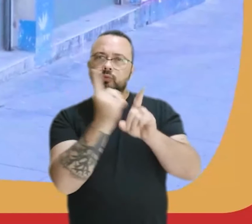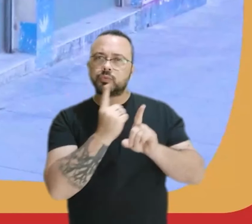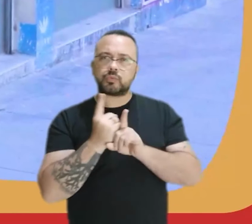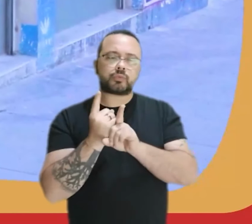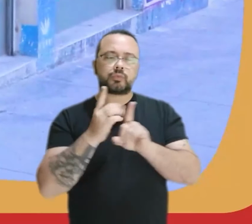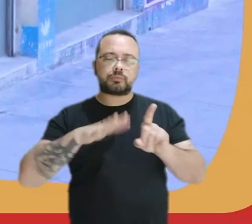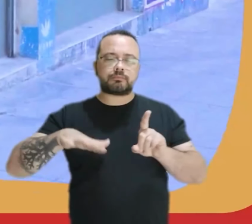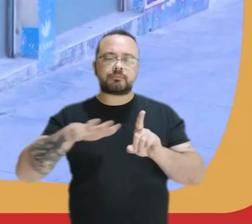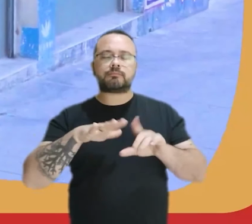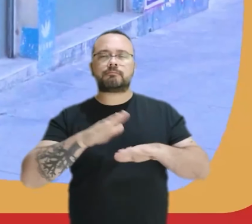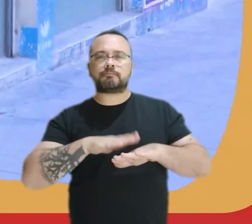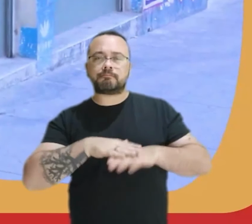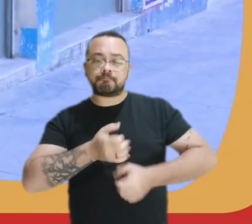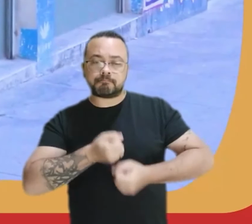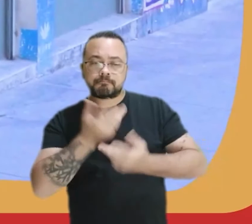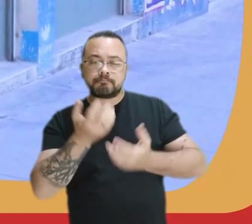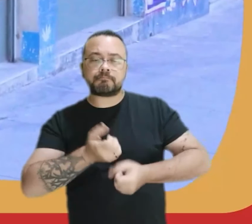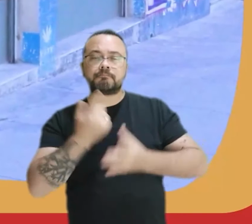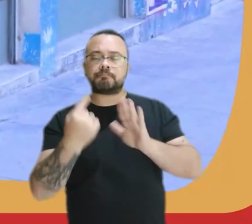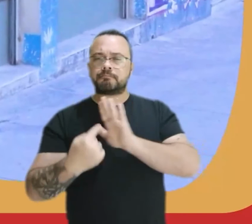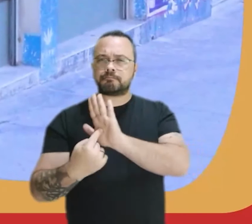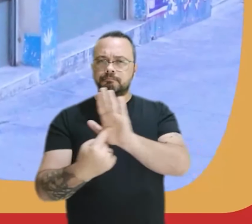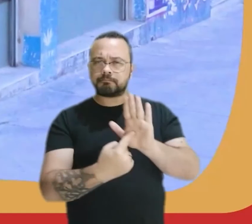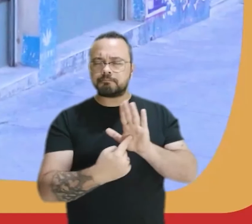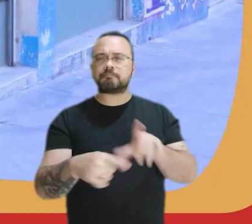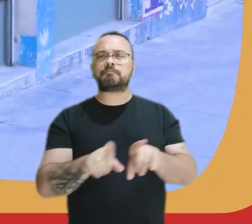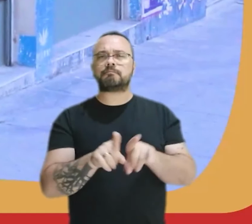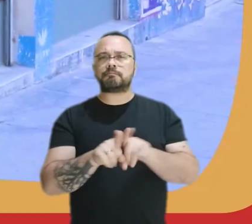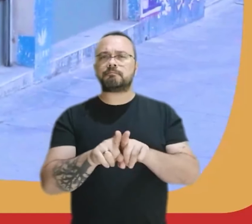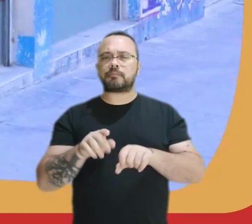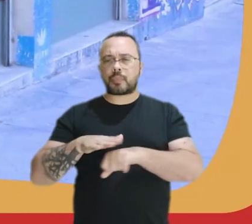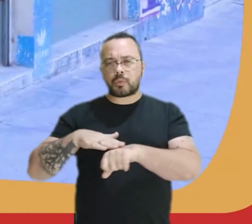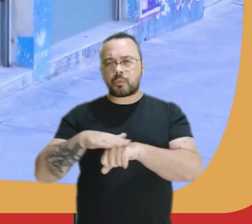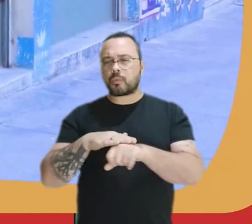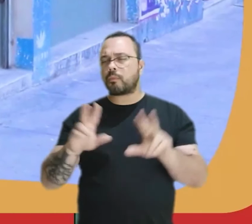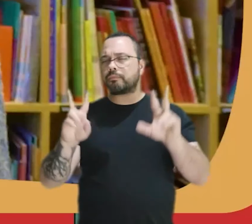Nós temos feito saraus, conversas, é... literárias,